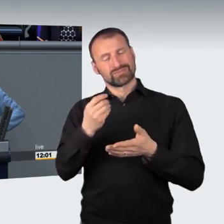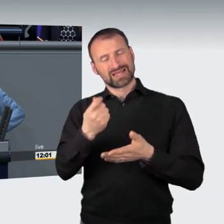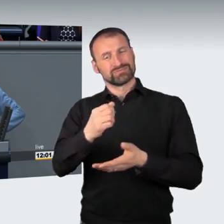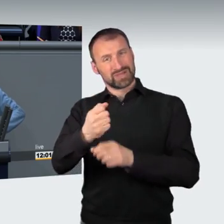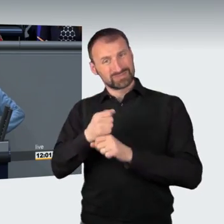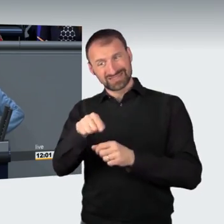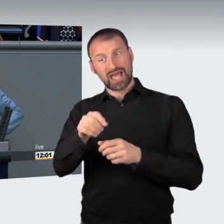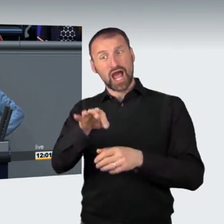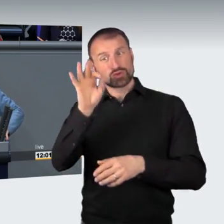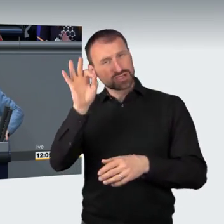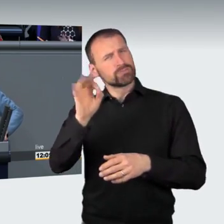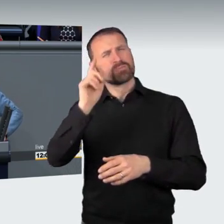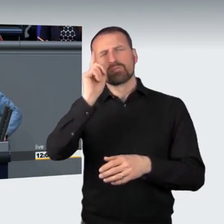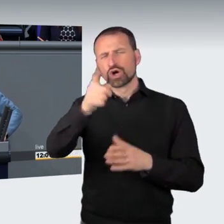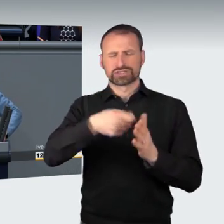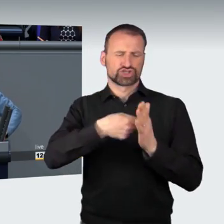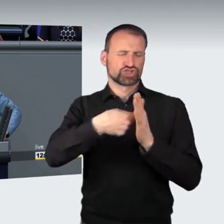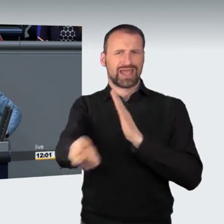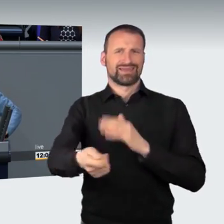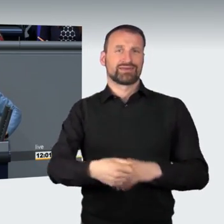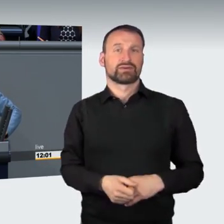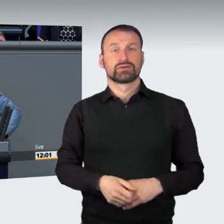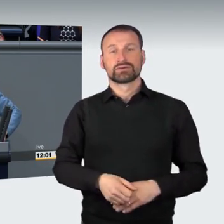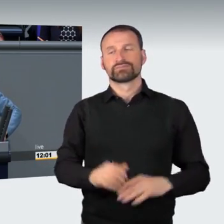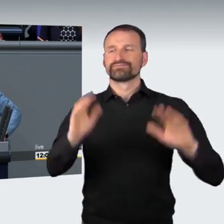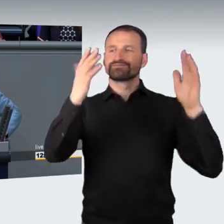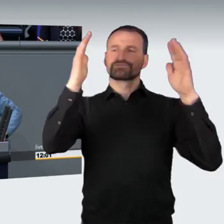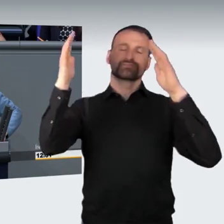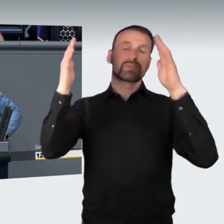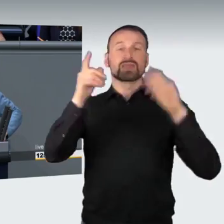Der Deutsche Mieterbund fand in einer eigenen Studie heraus,